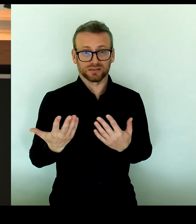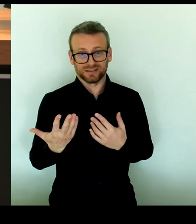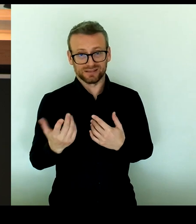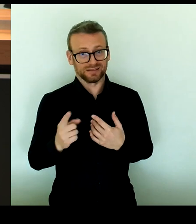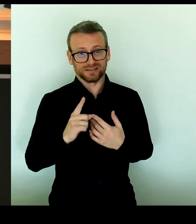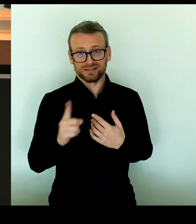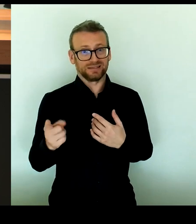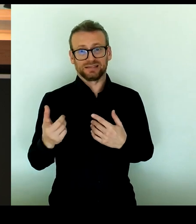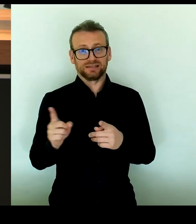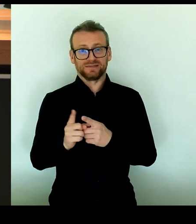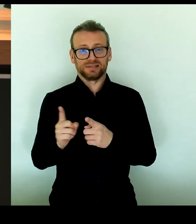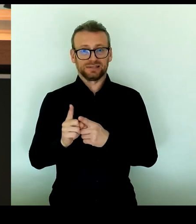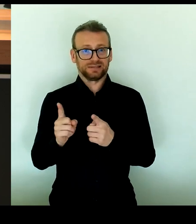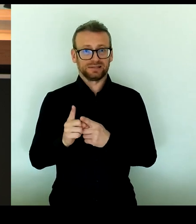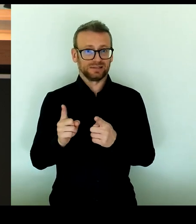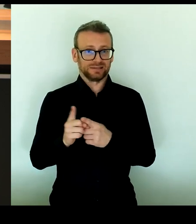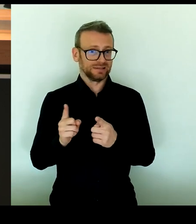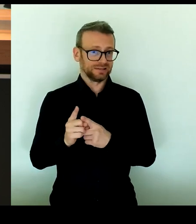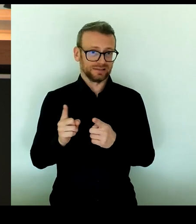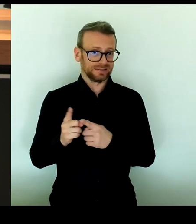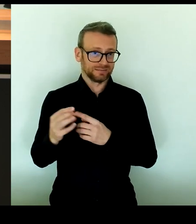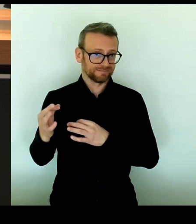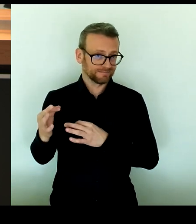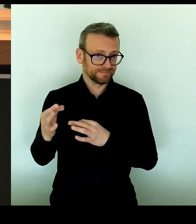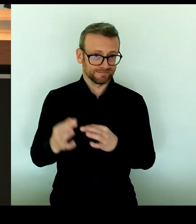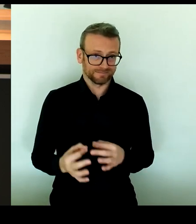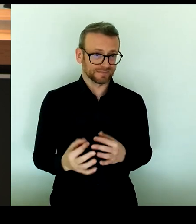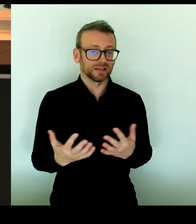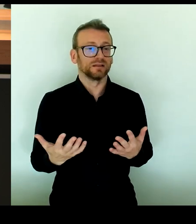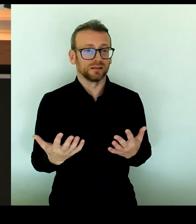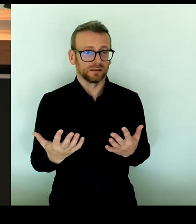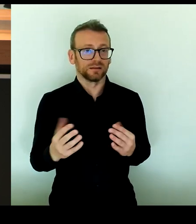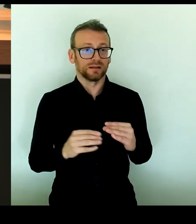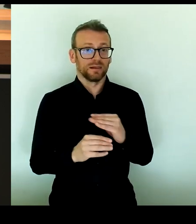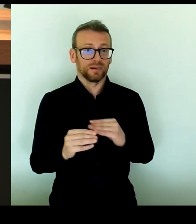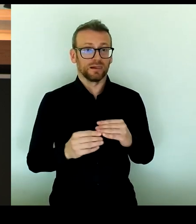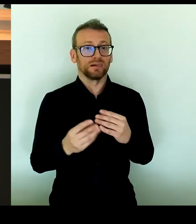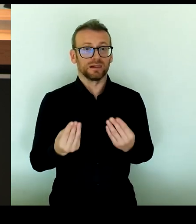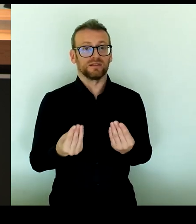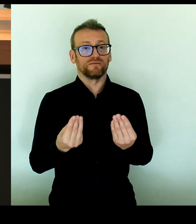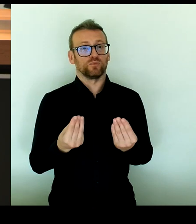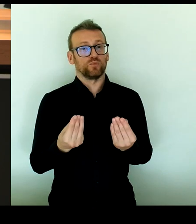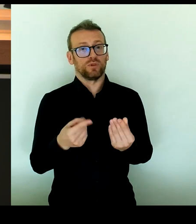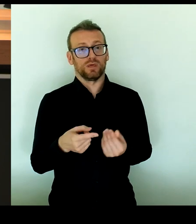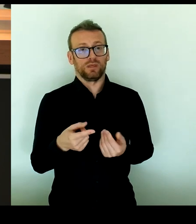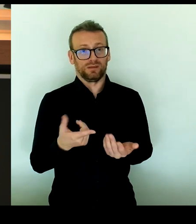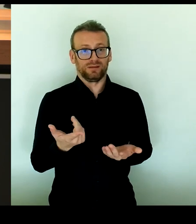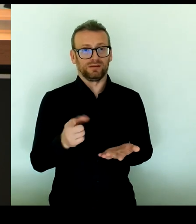Wahl antreten werde, da kennen wir uns nur zu gut aus, was dieser Wachstum mit einer kreativen Szene macht.